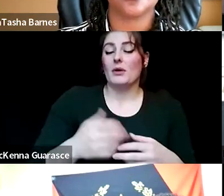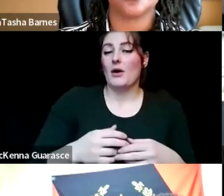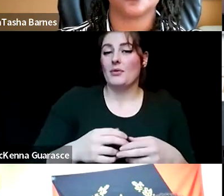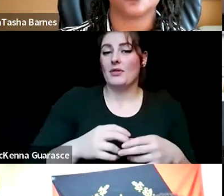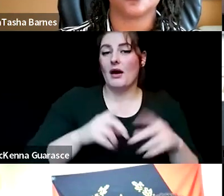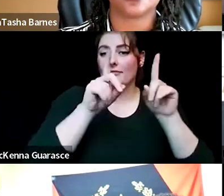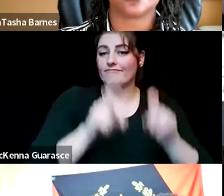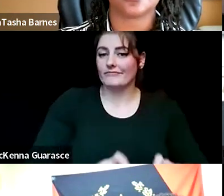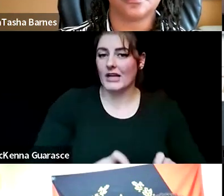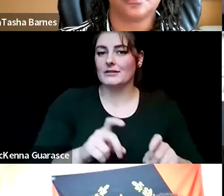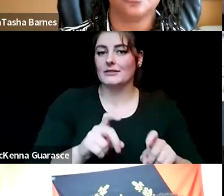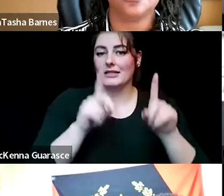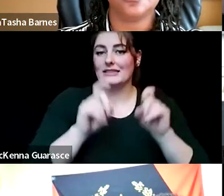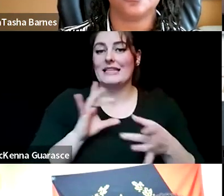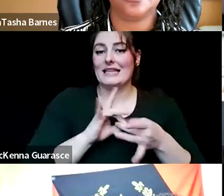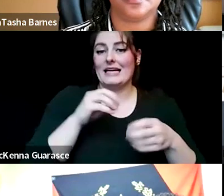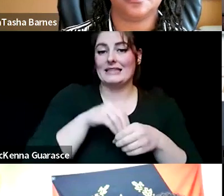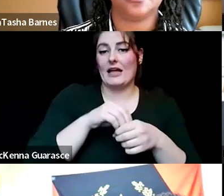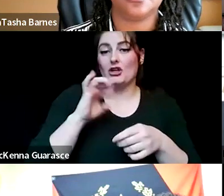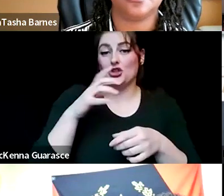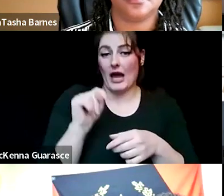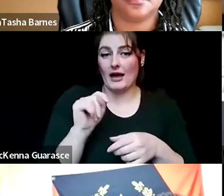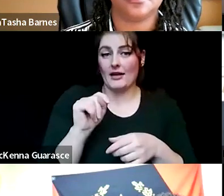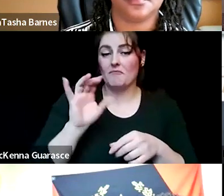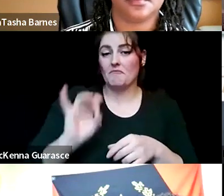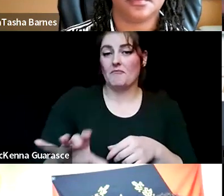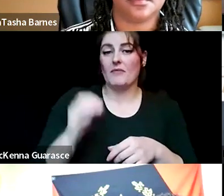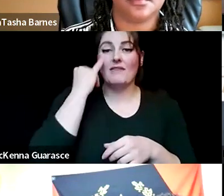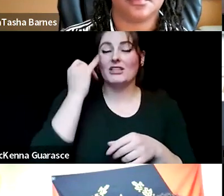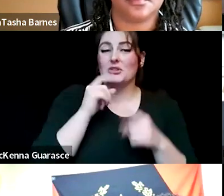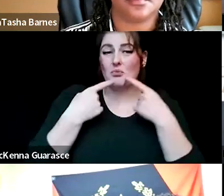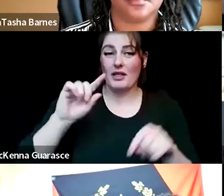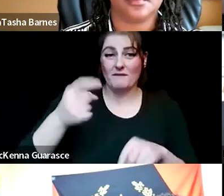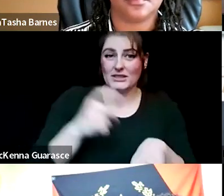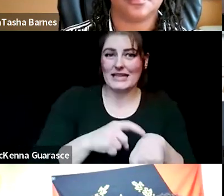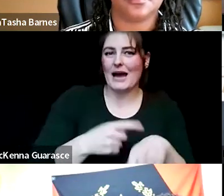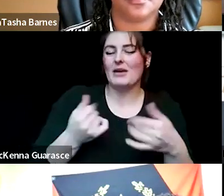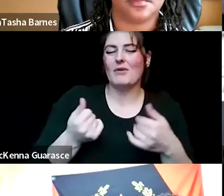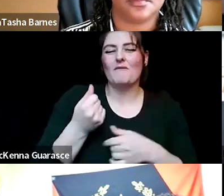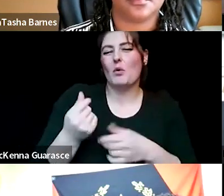en el chat una vez más. Si no funciona la primera vez, denle unos minutos más.